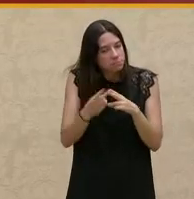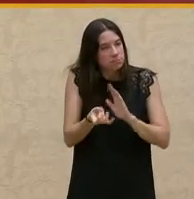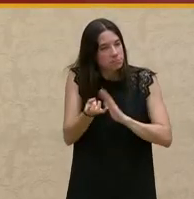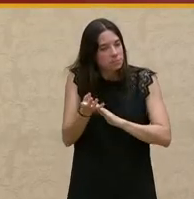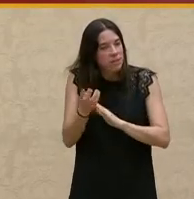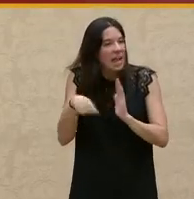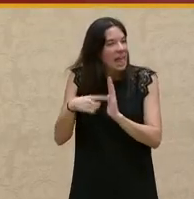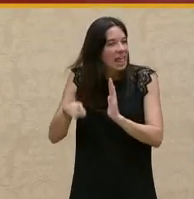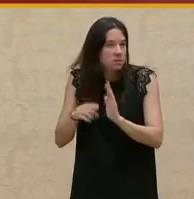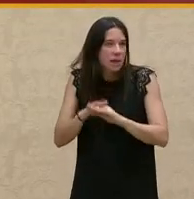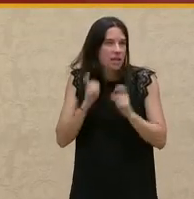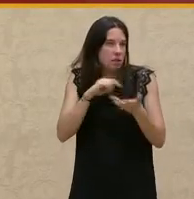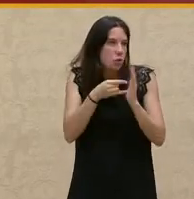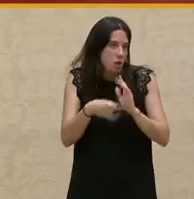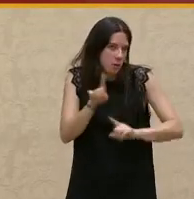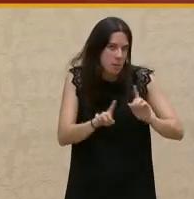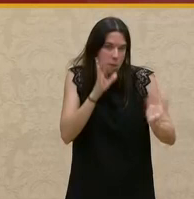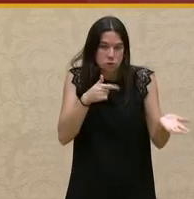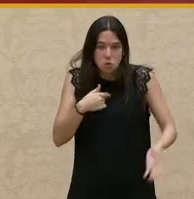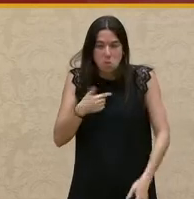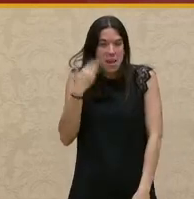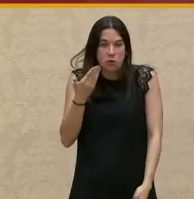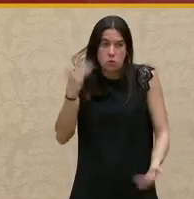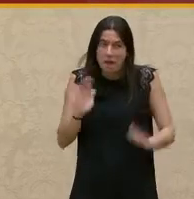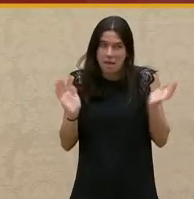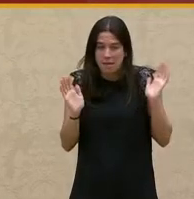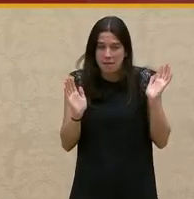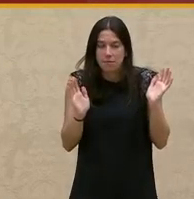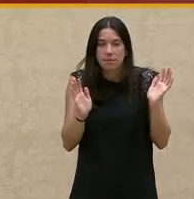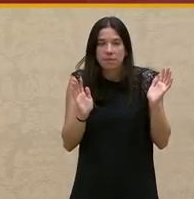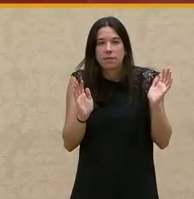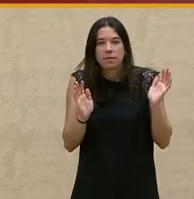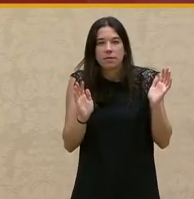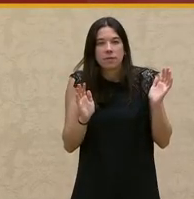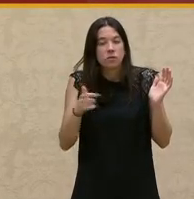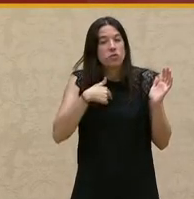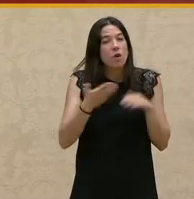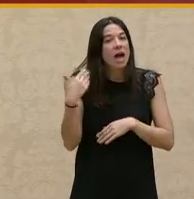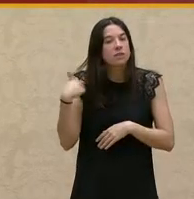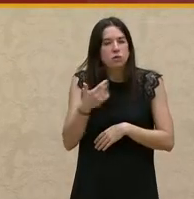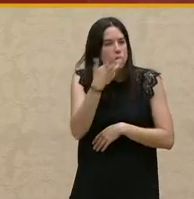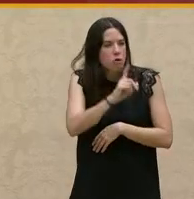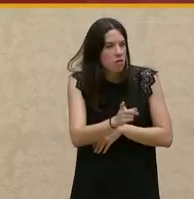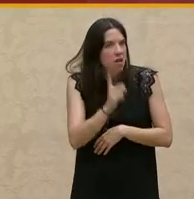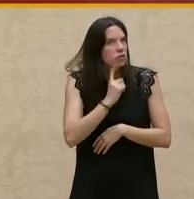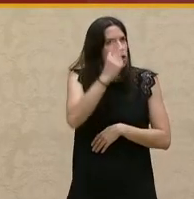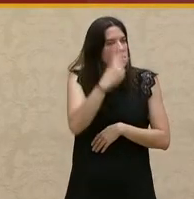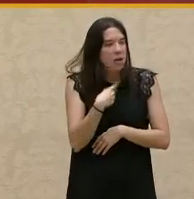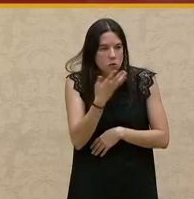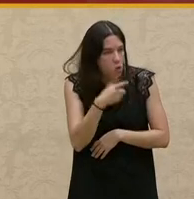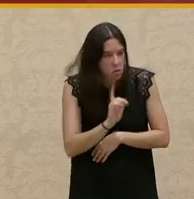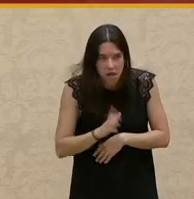Por esto lo mío no tiene ningún mérito. Me pidieron una entrevista, reconozco mi